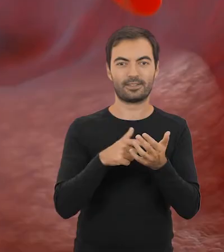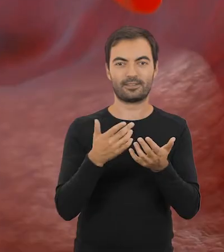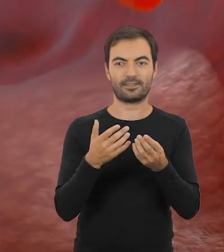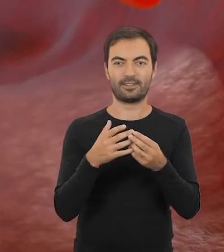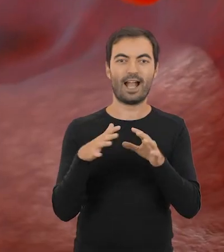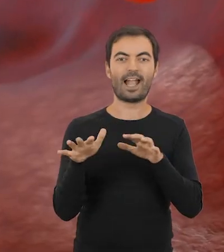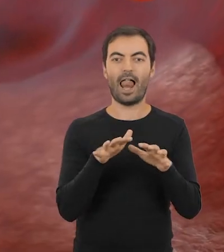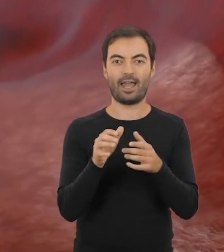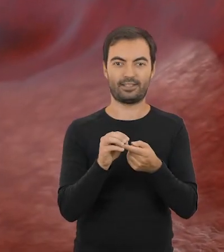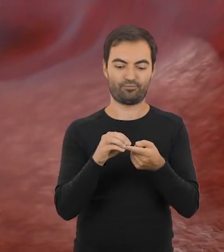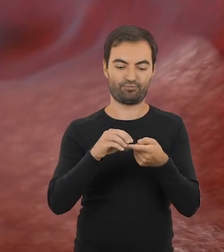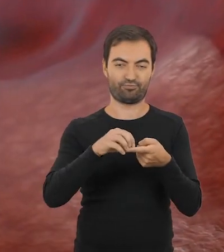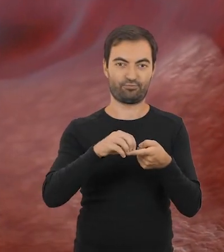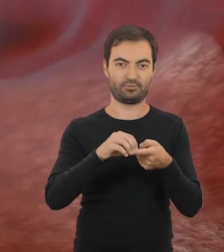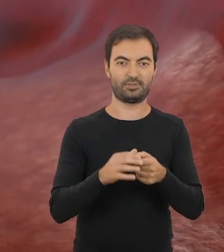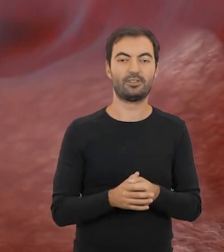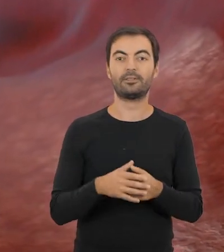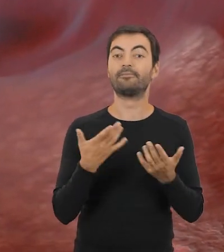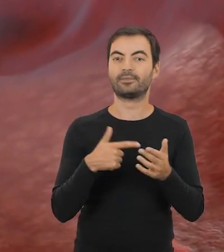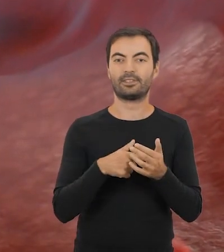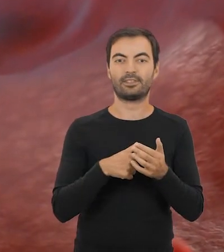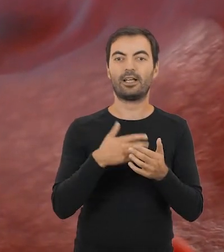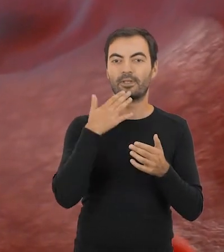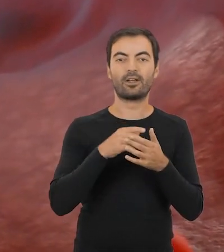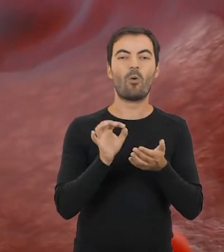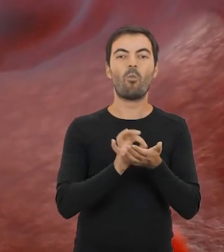Biorą w tym udział płytki krwi i białka znajdujące się w osoczu.